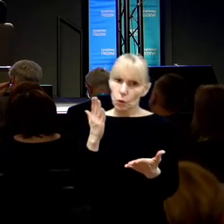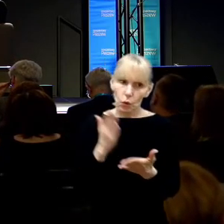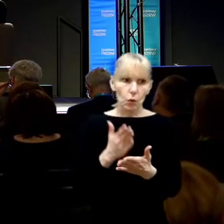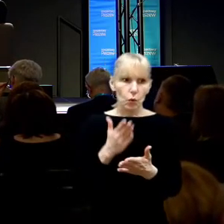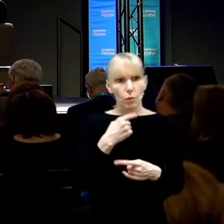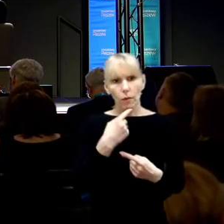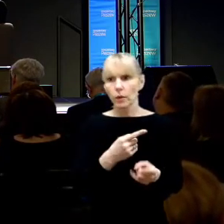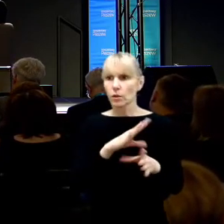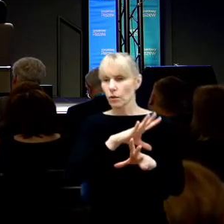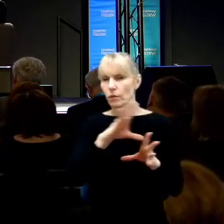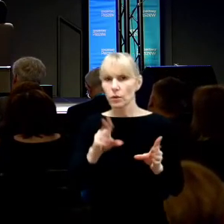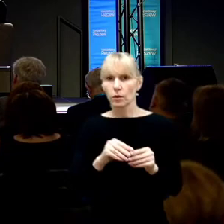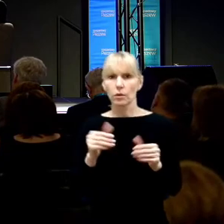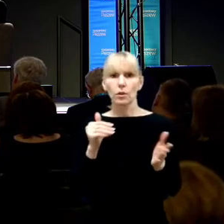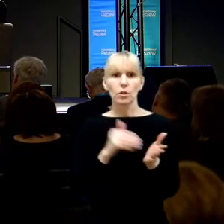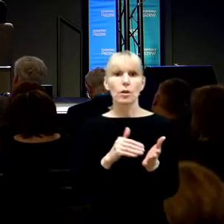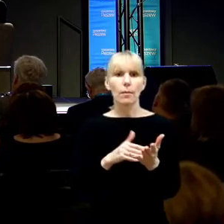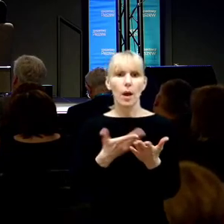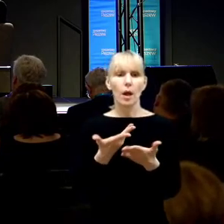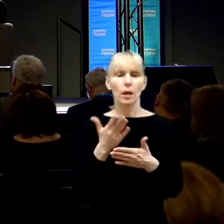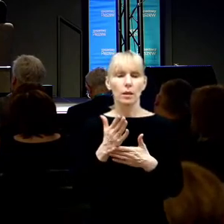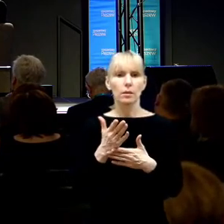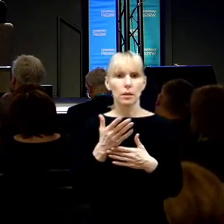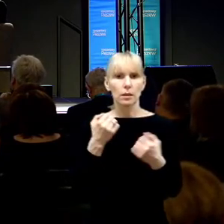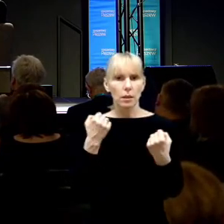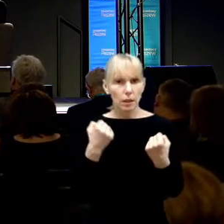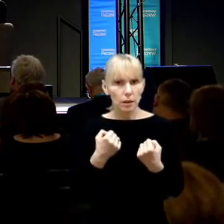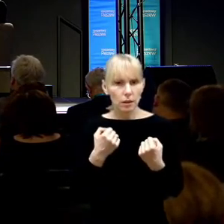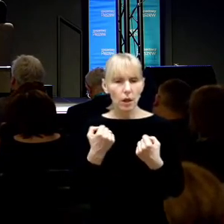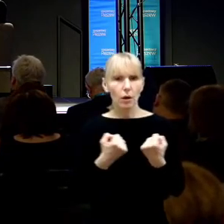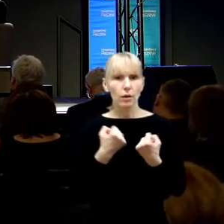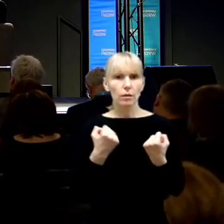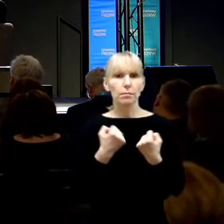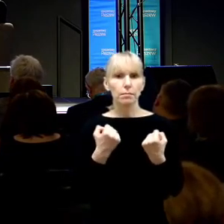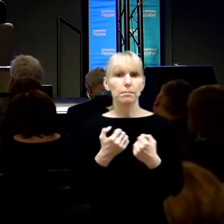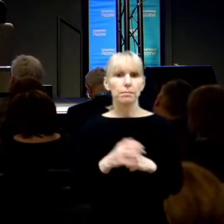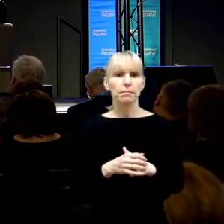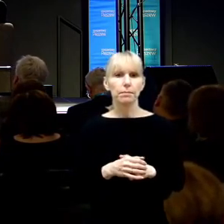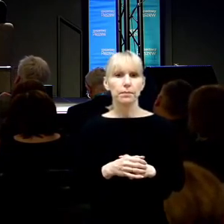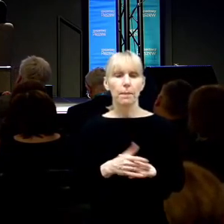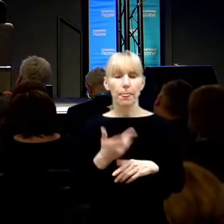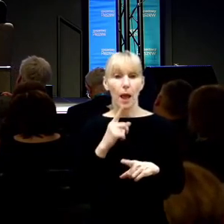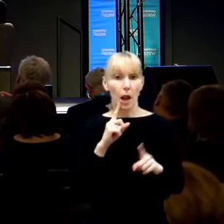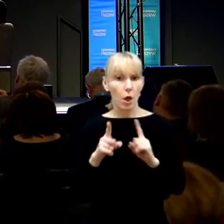i za każdym razem, jeżeli takie pytania padają w tej przestrzeni, no to rozmawiajmy o liczbach,